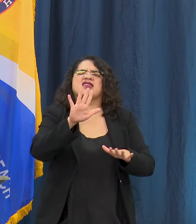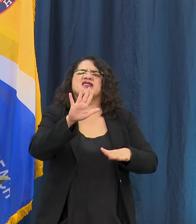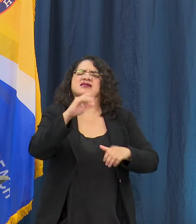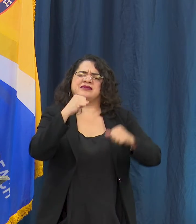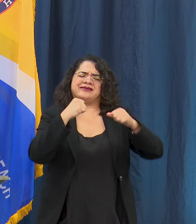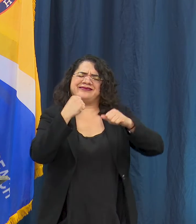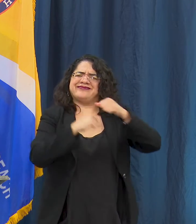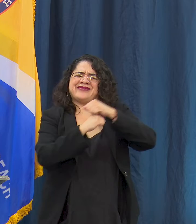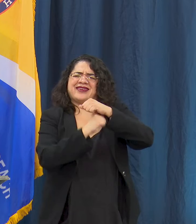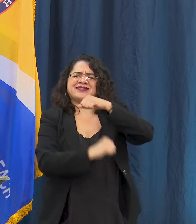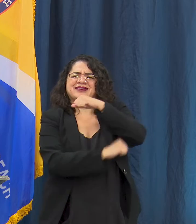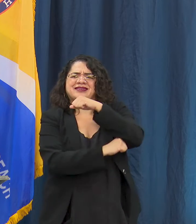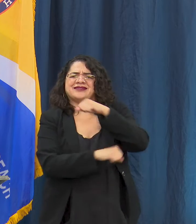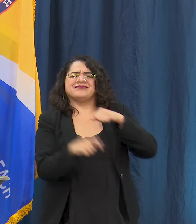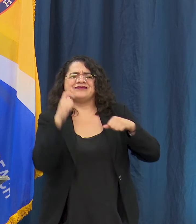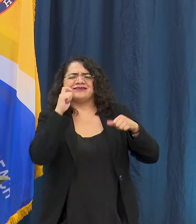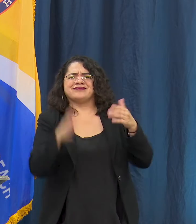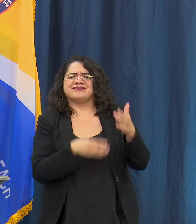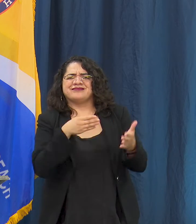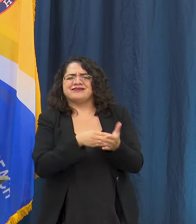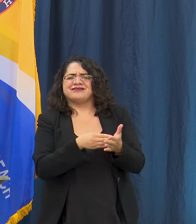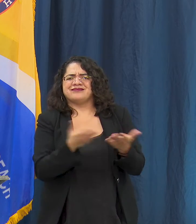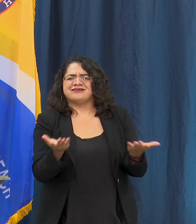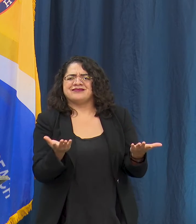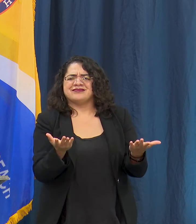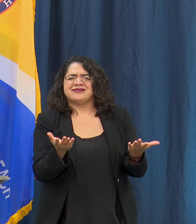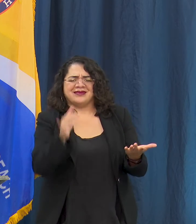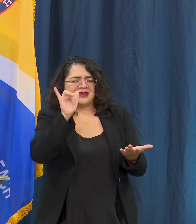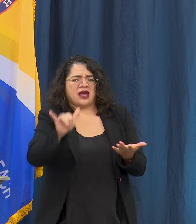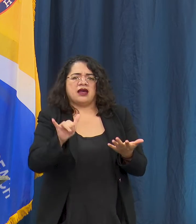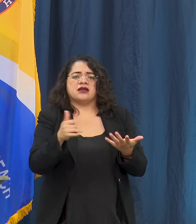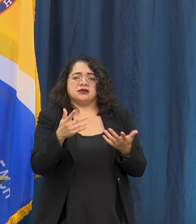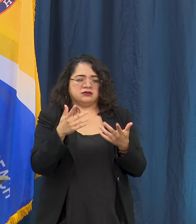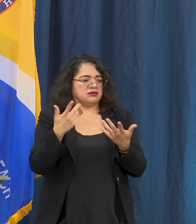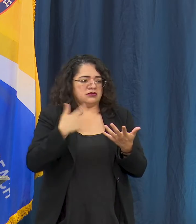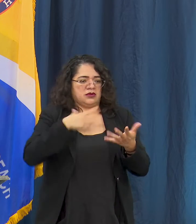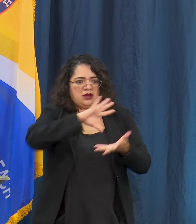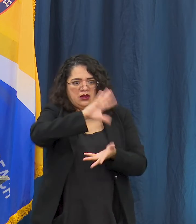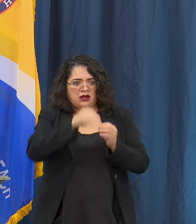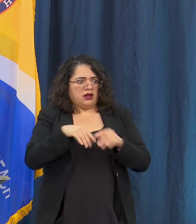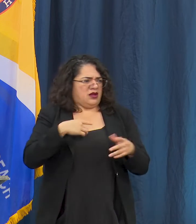algo que es muy importante la manera que nosotros queremos apoyar no queremos